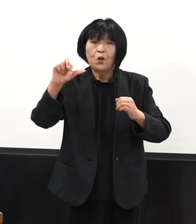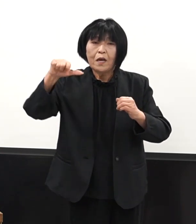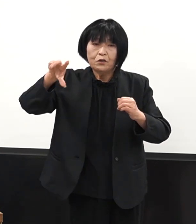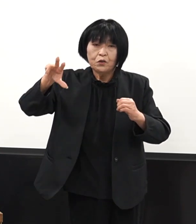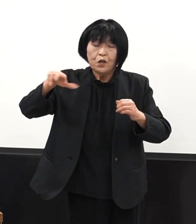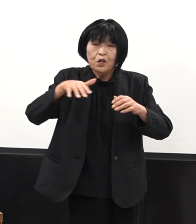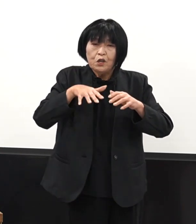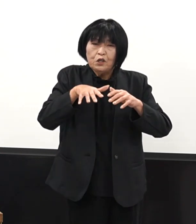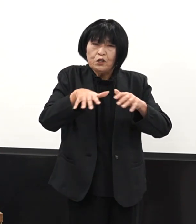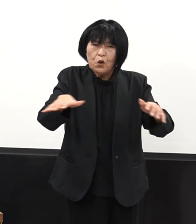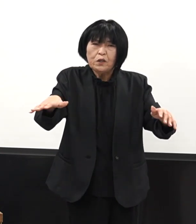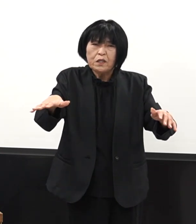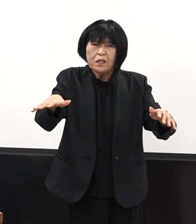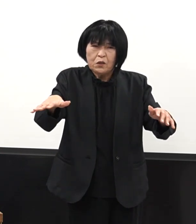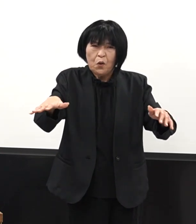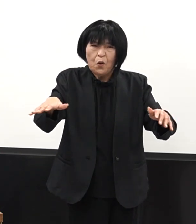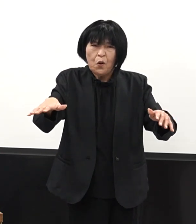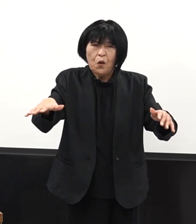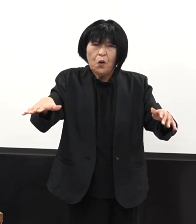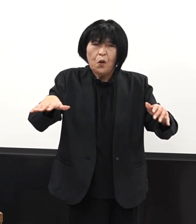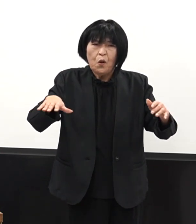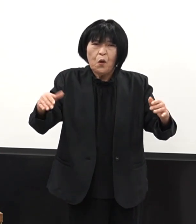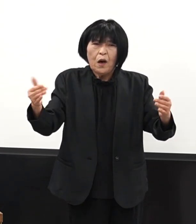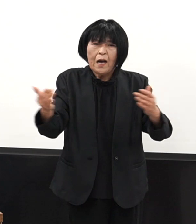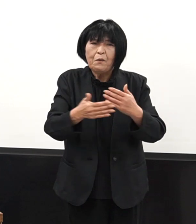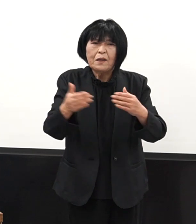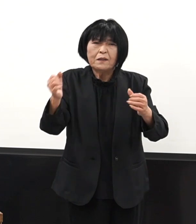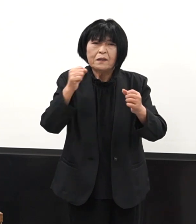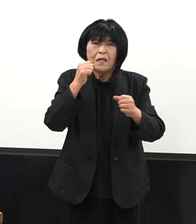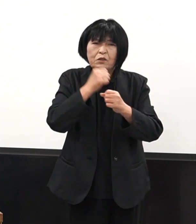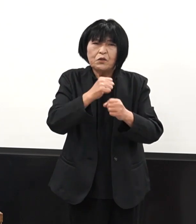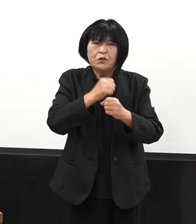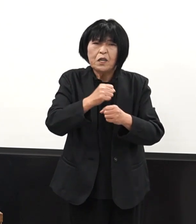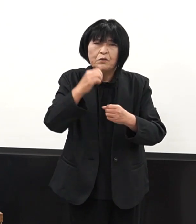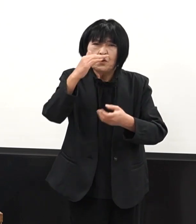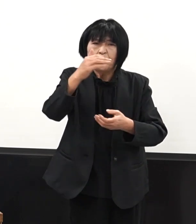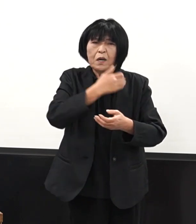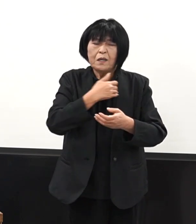組織の垣根を越えて座席の位置が自由になり、